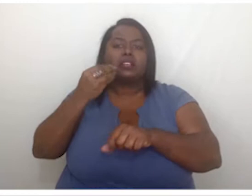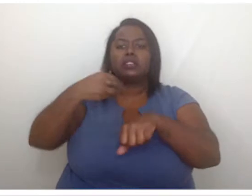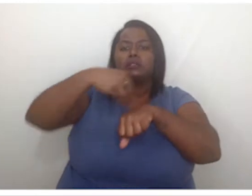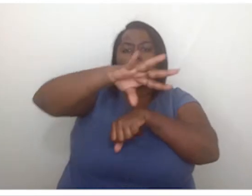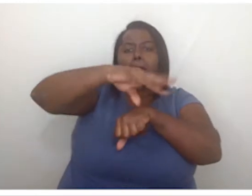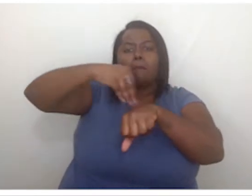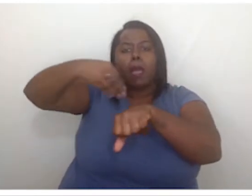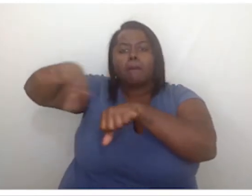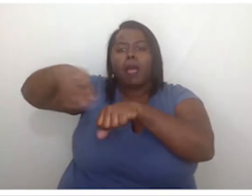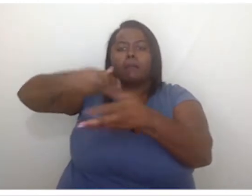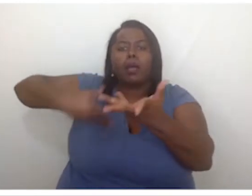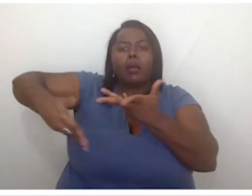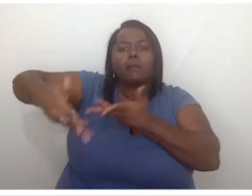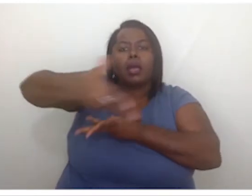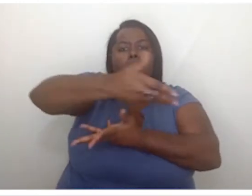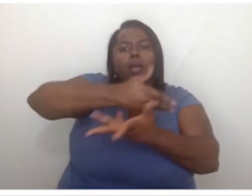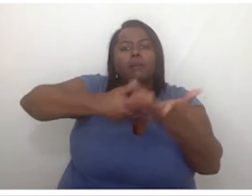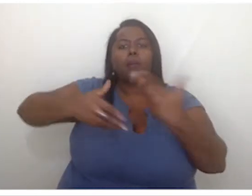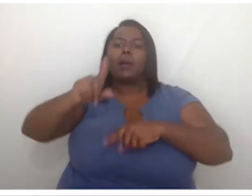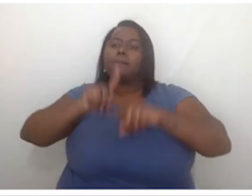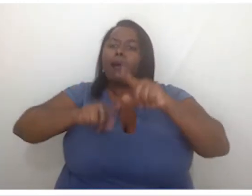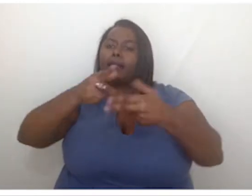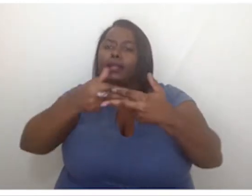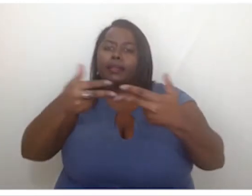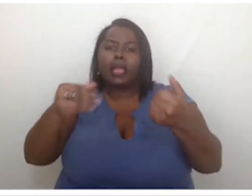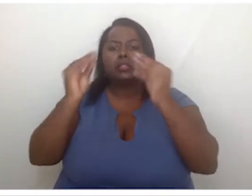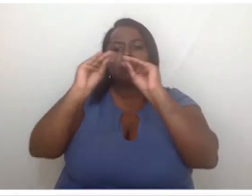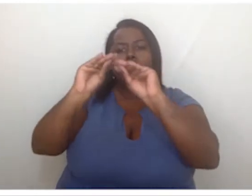lo que también es hecho allá, pero, además,